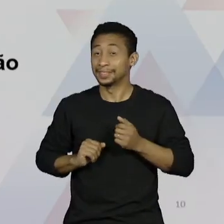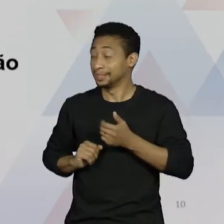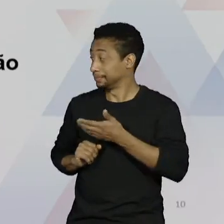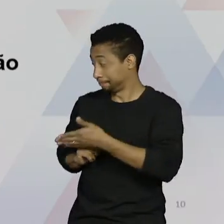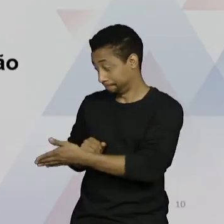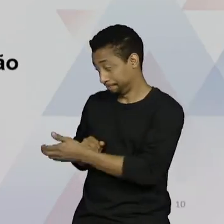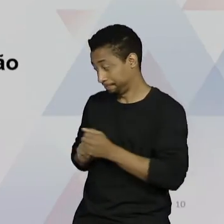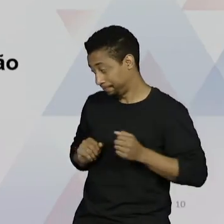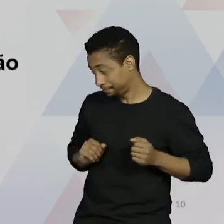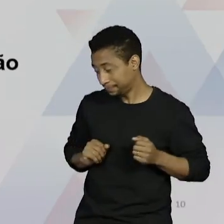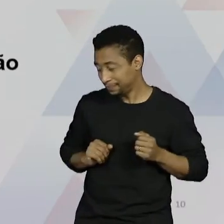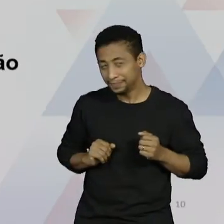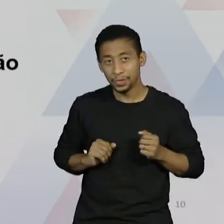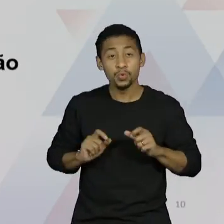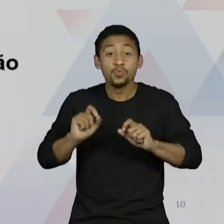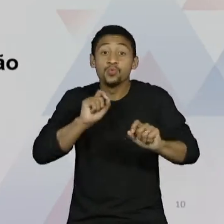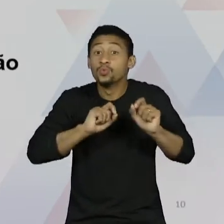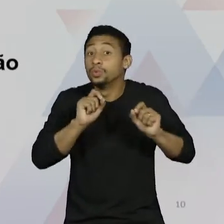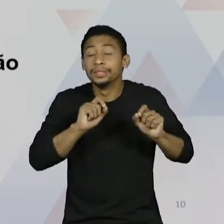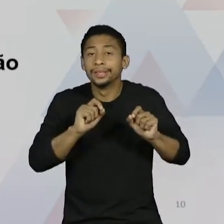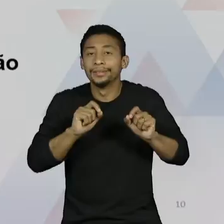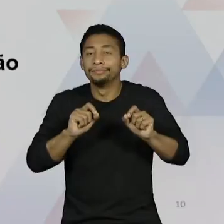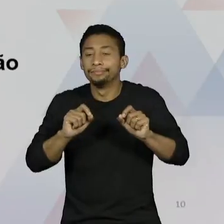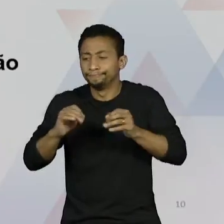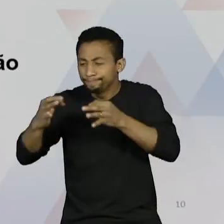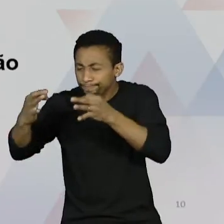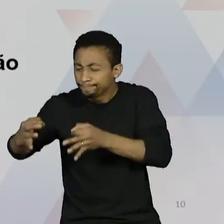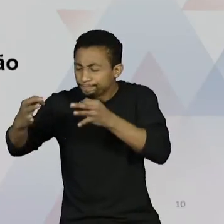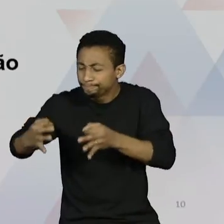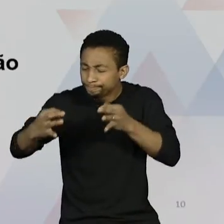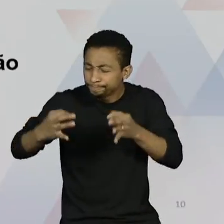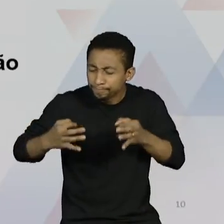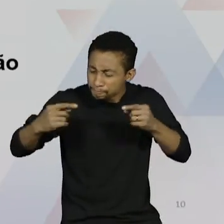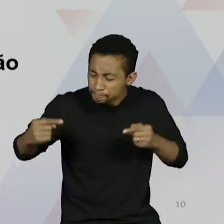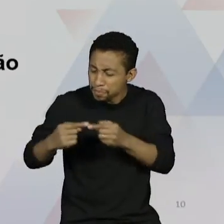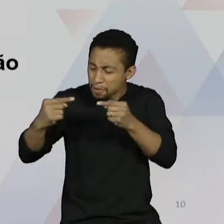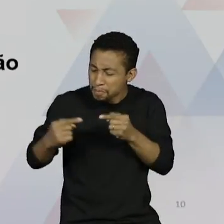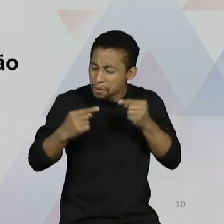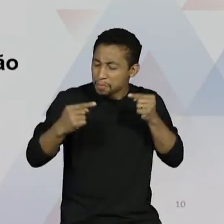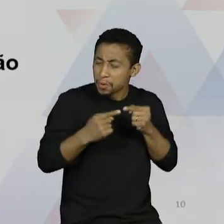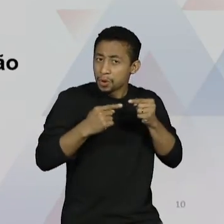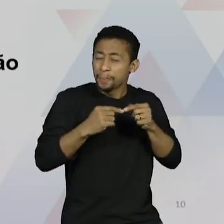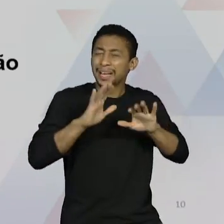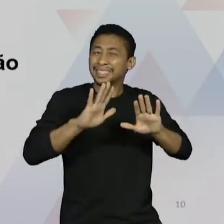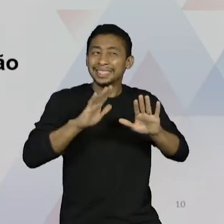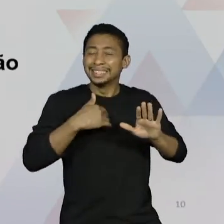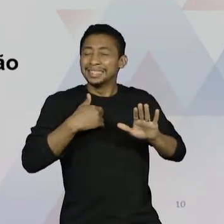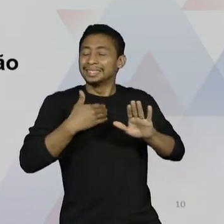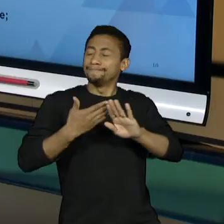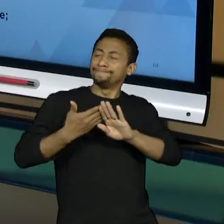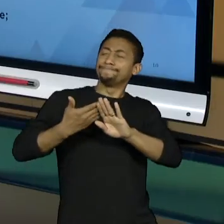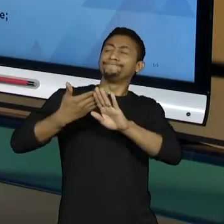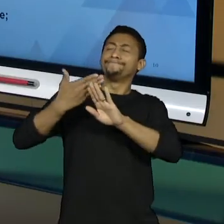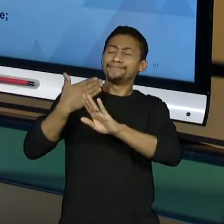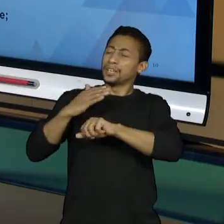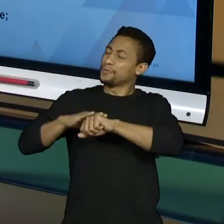TER SIDO FEITO DIFERENTE"? ENTÃO O QUE DEU CERTO E O QUE DEU ERRADO E "POXA, O QUE EU FARIA DIFERENTE SE EU REFIZESSE O MESMO PROJETO?". É